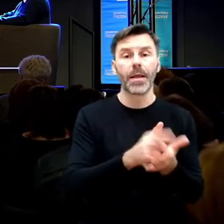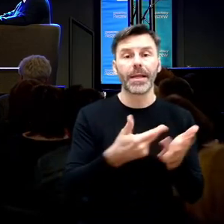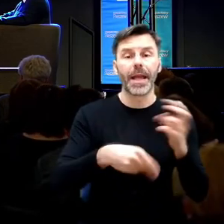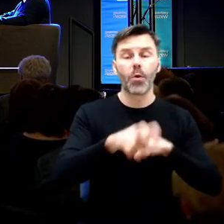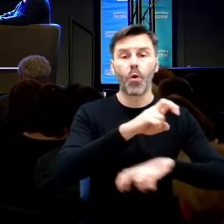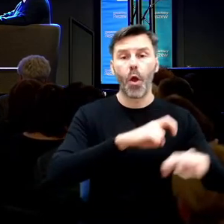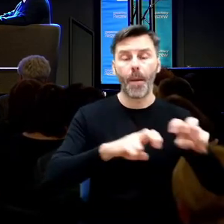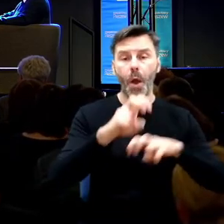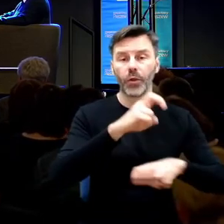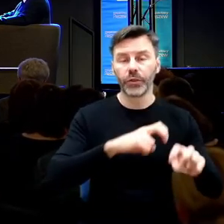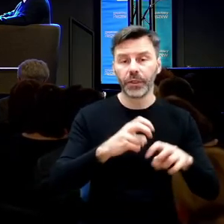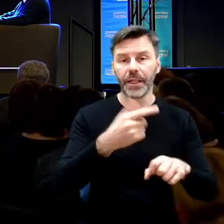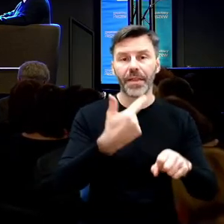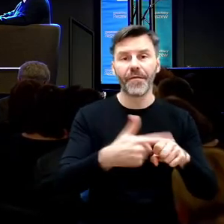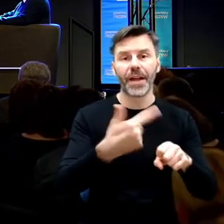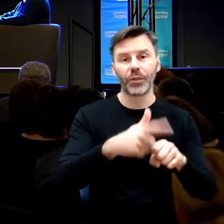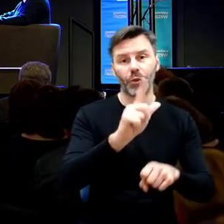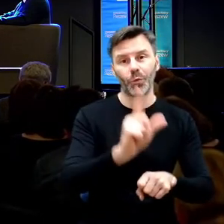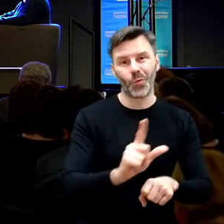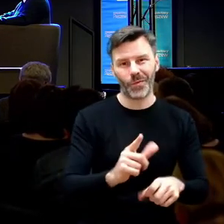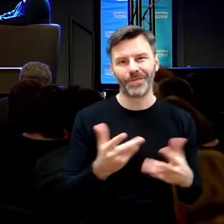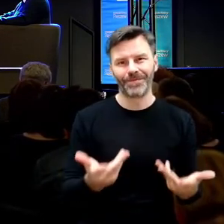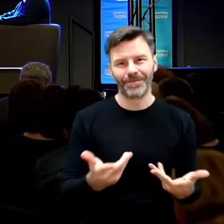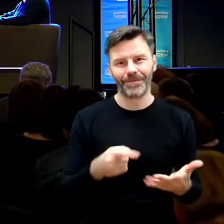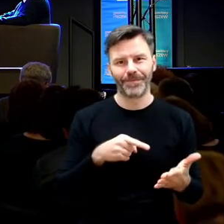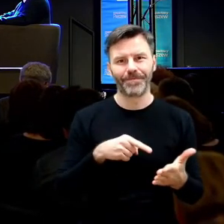Czyli na ten element biznesowy, dochodowy gminy.